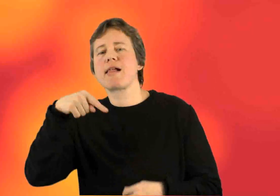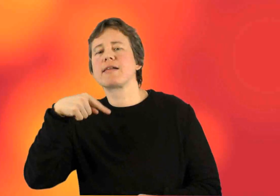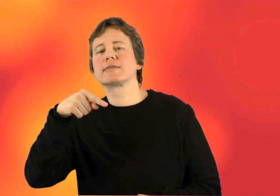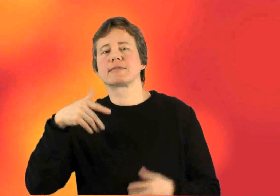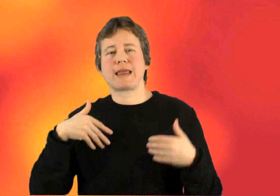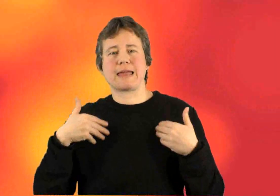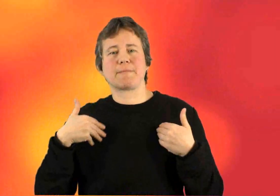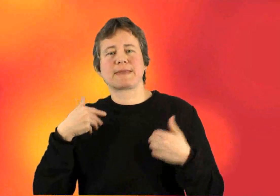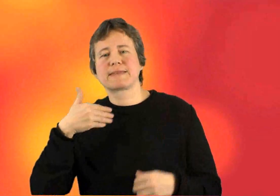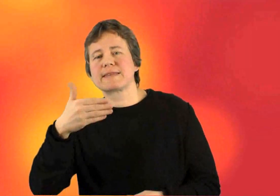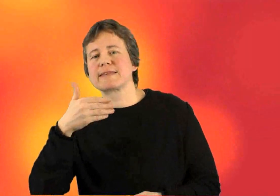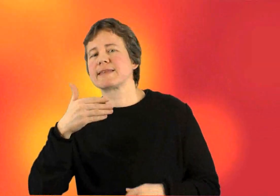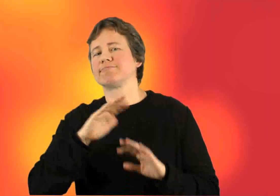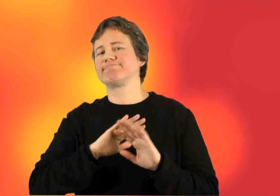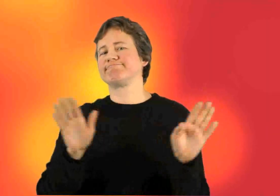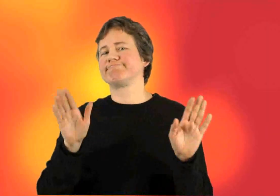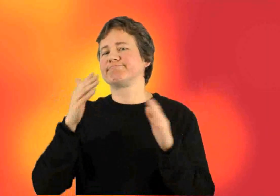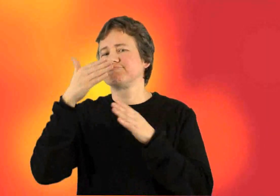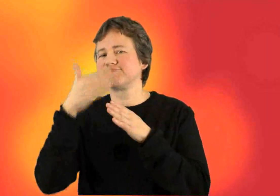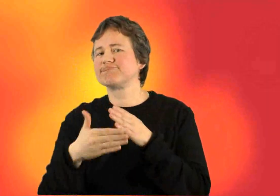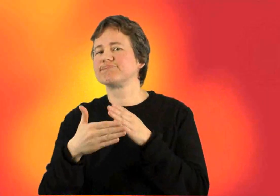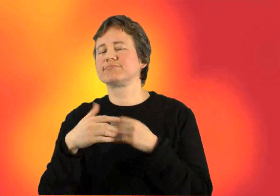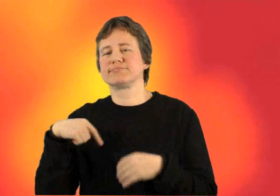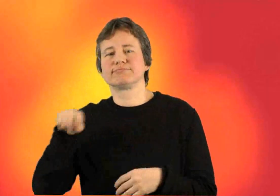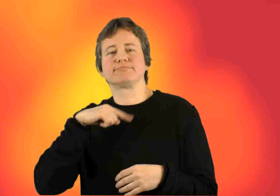Für irgendwann, wenn unser Leben zu Ende ist